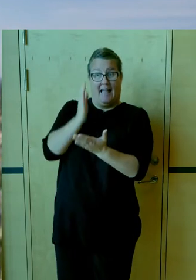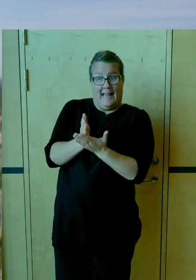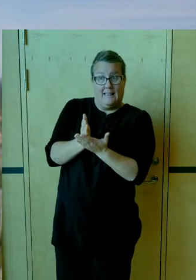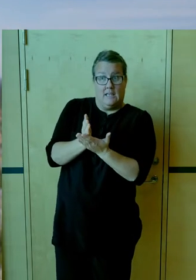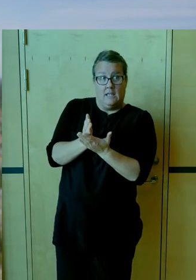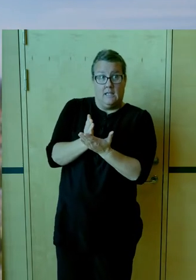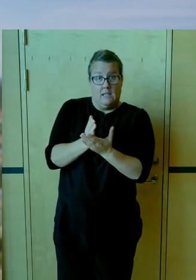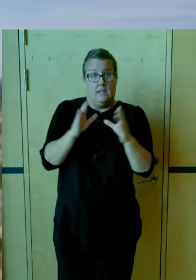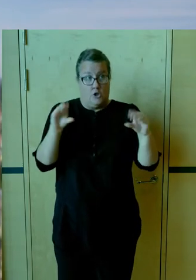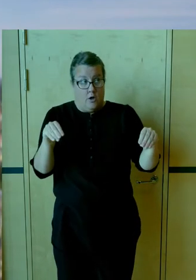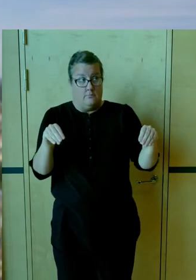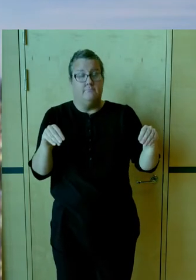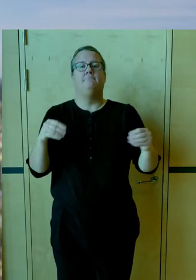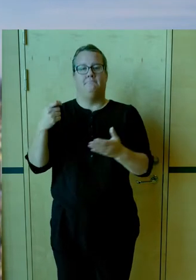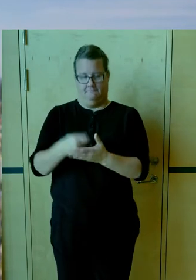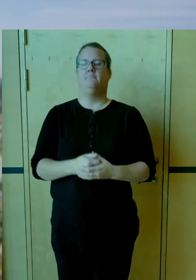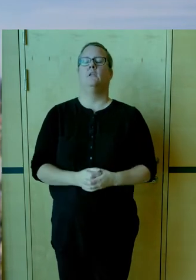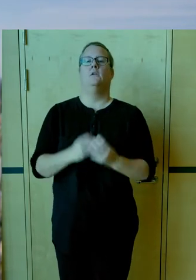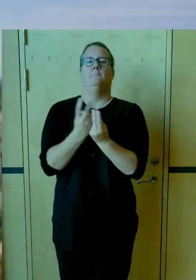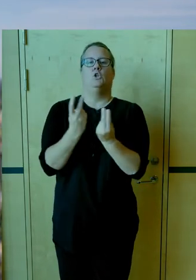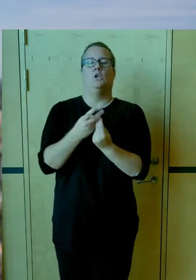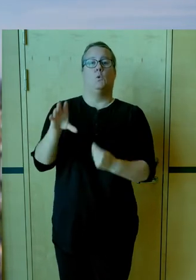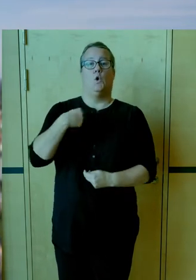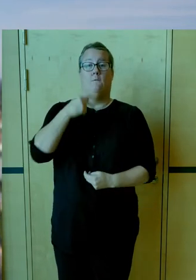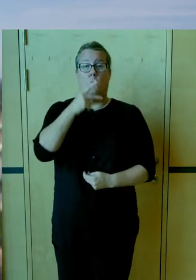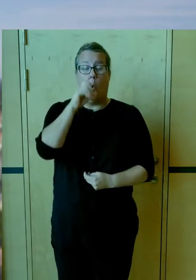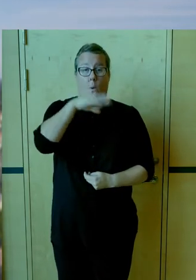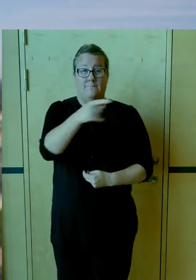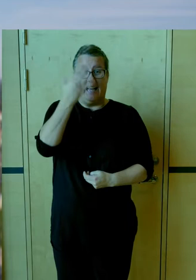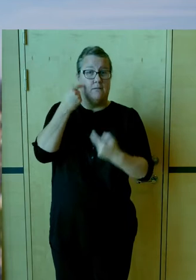Jag svarar jag undrar om kommunfullmäktige bifalla kommunstyrelsens förslag